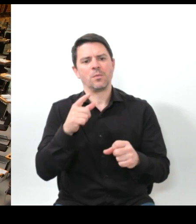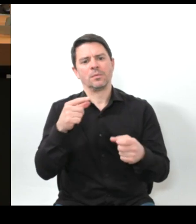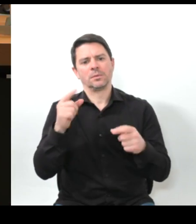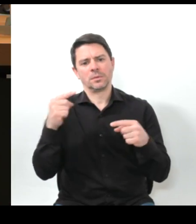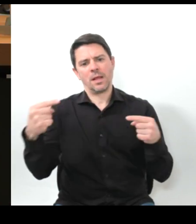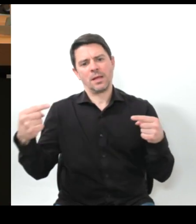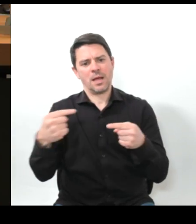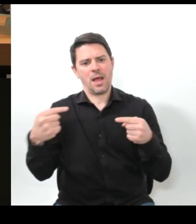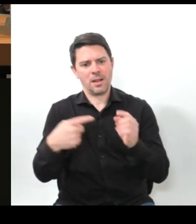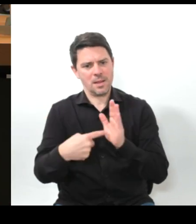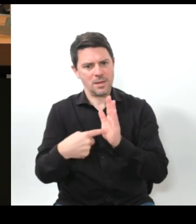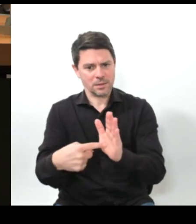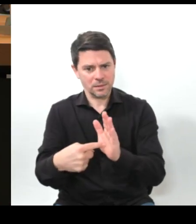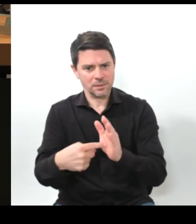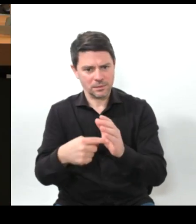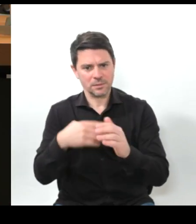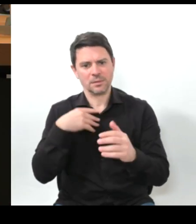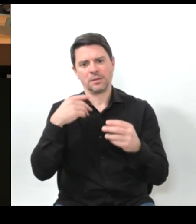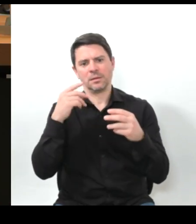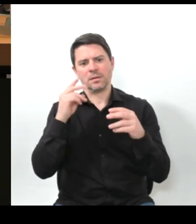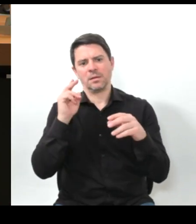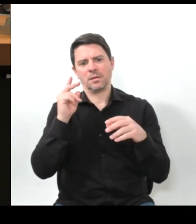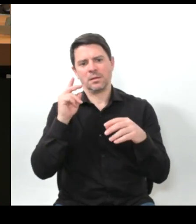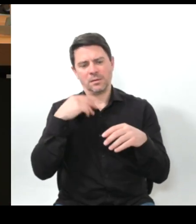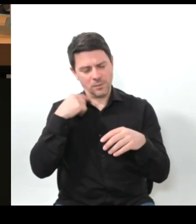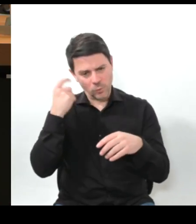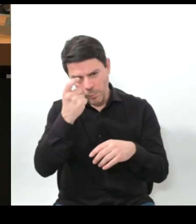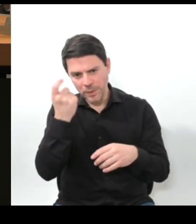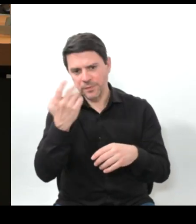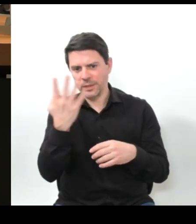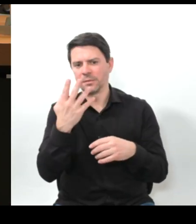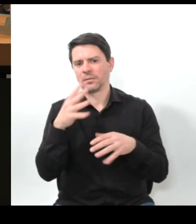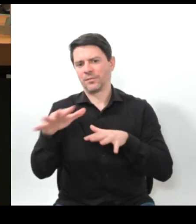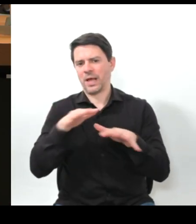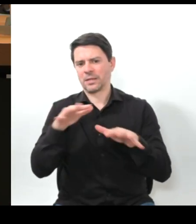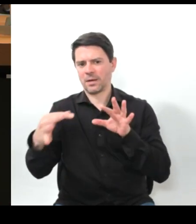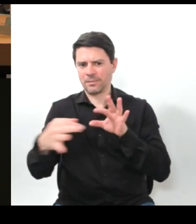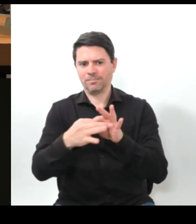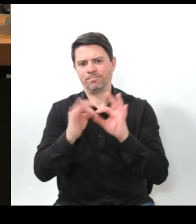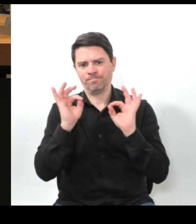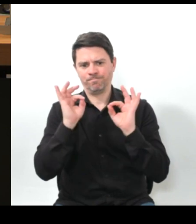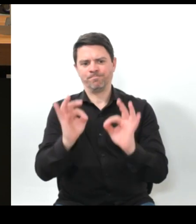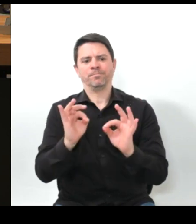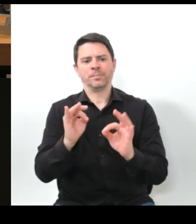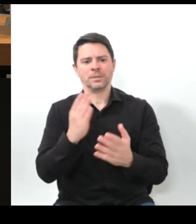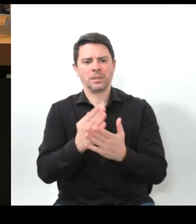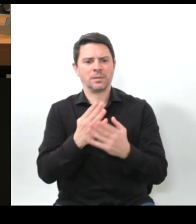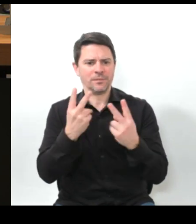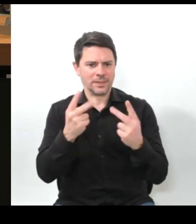dafür sorgen können, dass Neubau möglich ist. Und wenn man dann den politischen Willen hat und sich nicht endlich streitet, wie es diese Koalition tut, dann